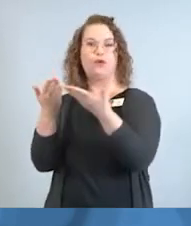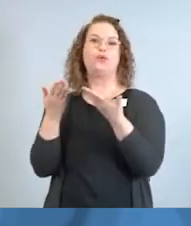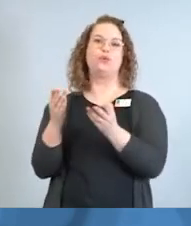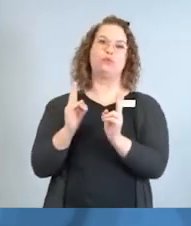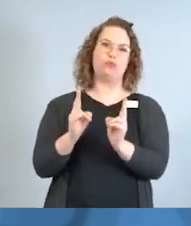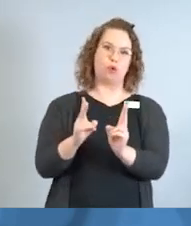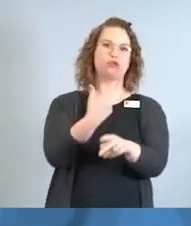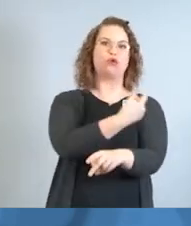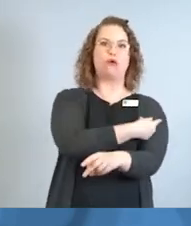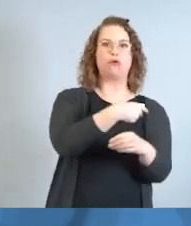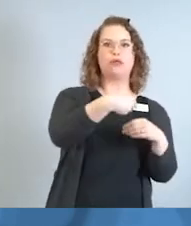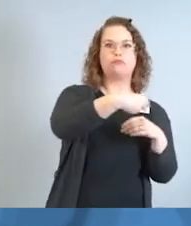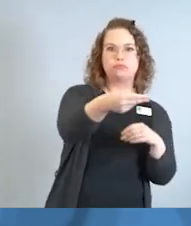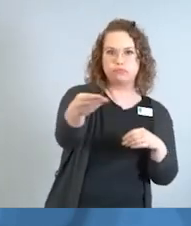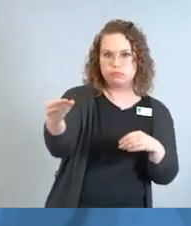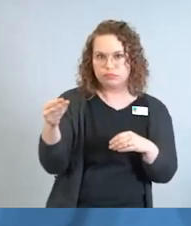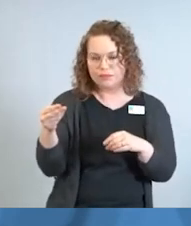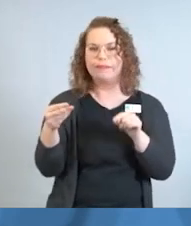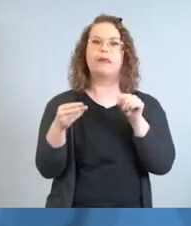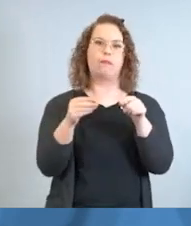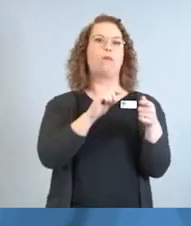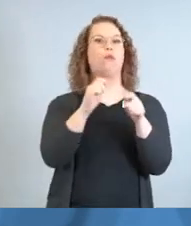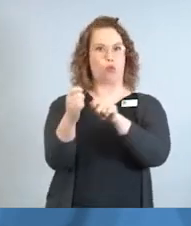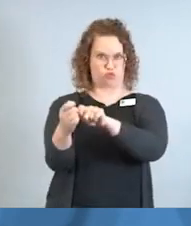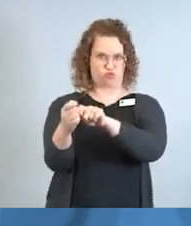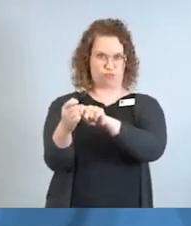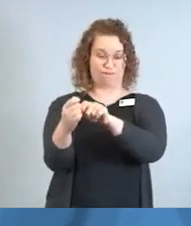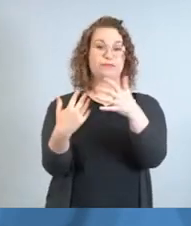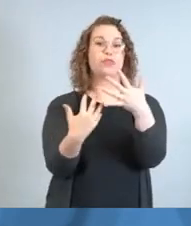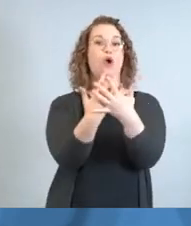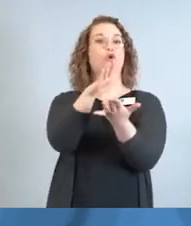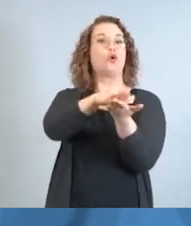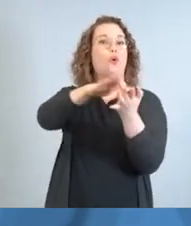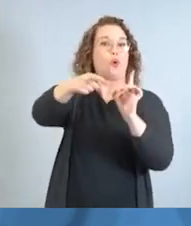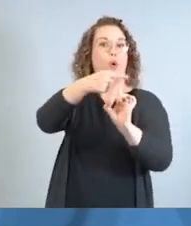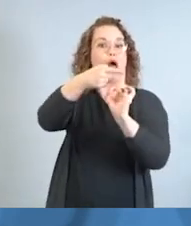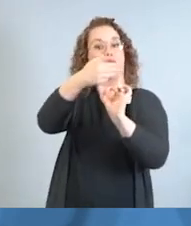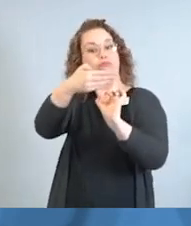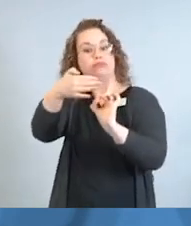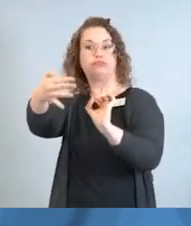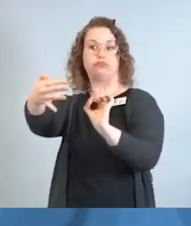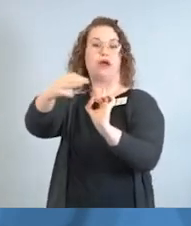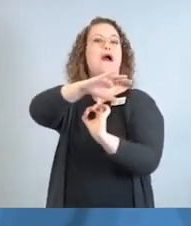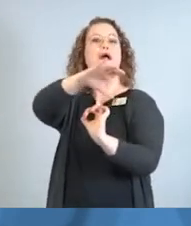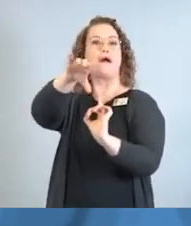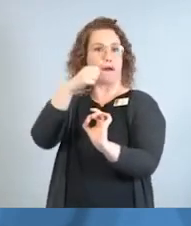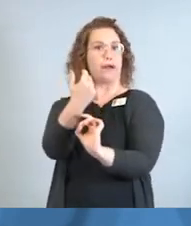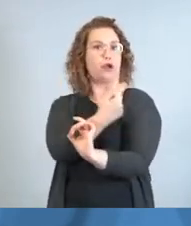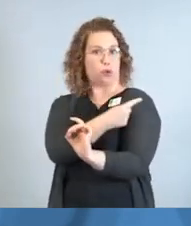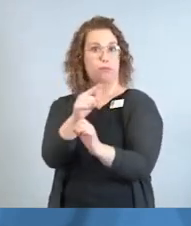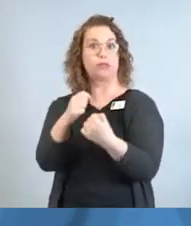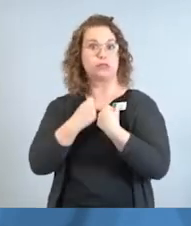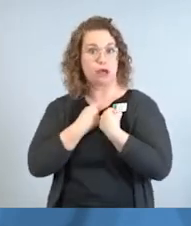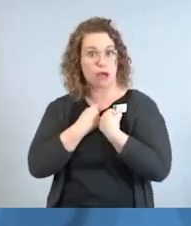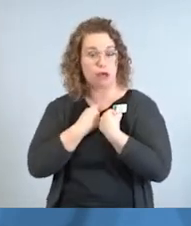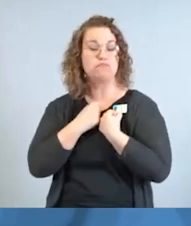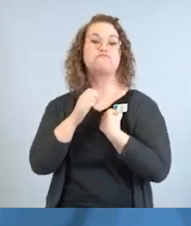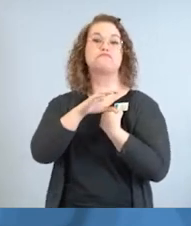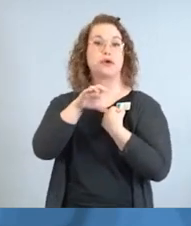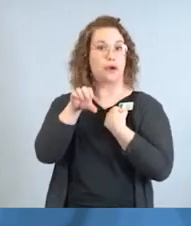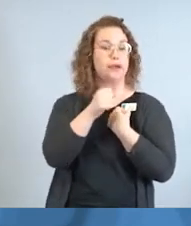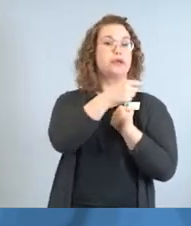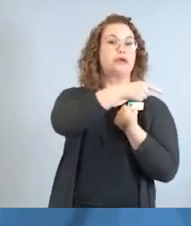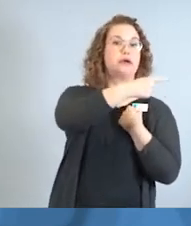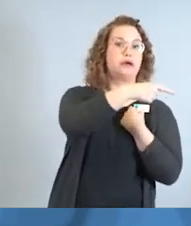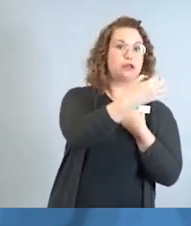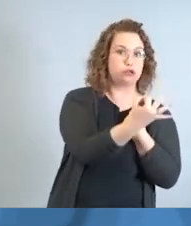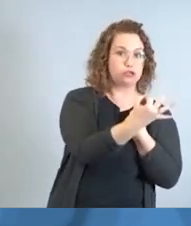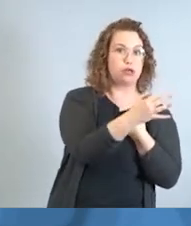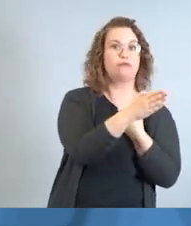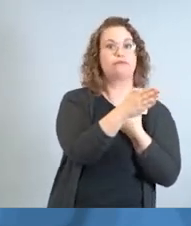Toukokuun alusta lähtien kaikkia Suomeen tulevia rokotteita jaellaan 18-69-vuotiaiden määrän mukaan.